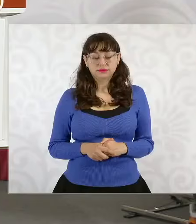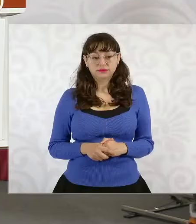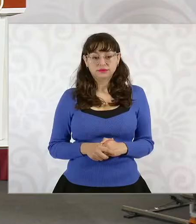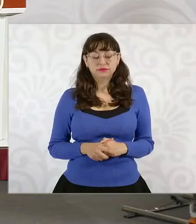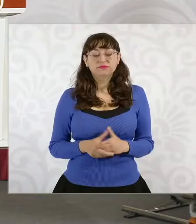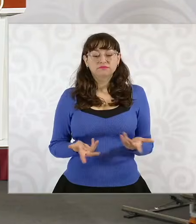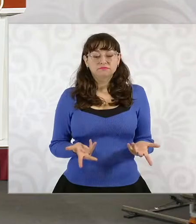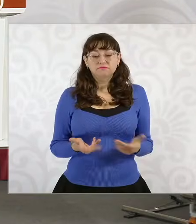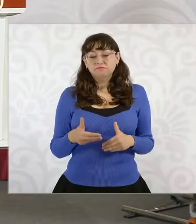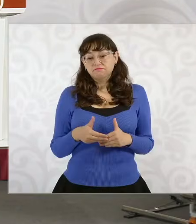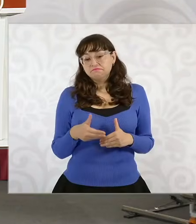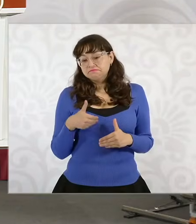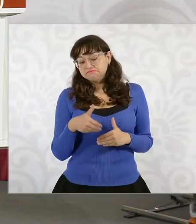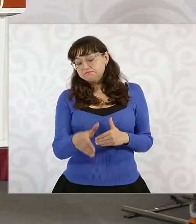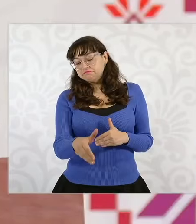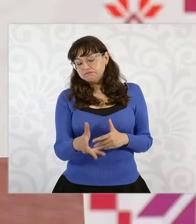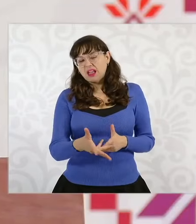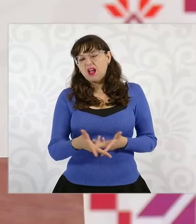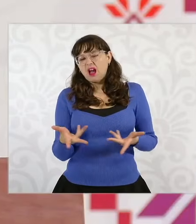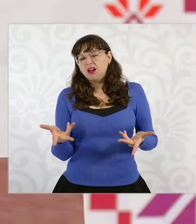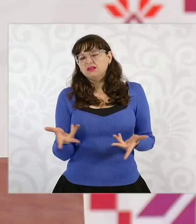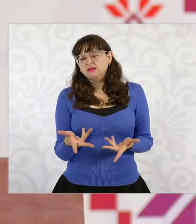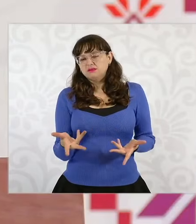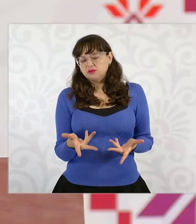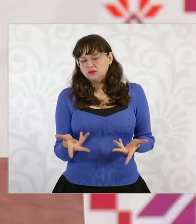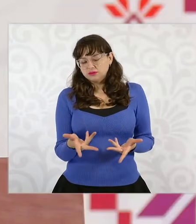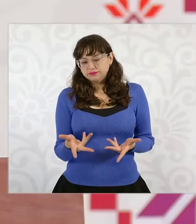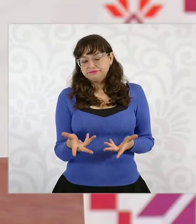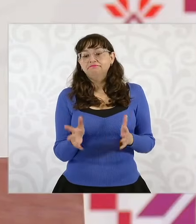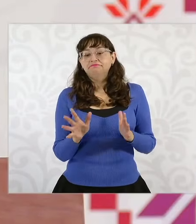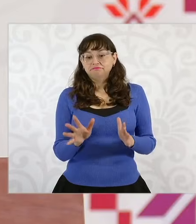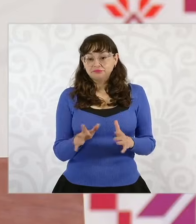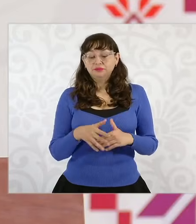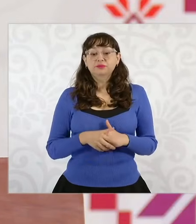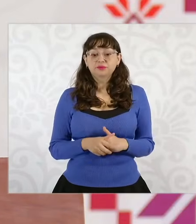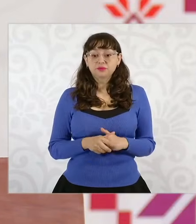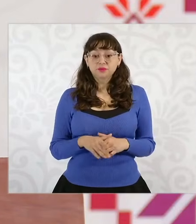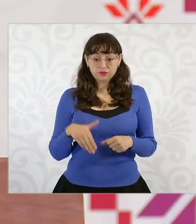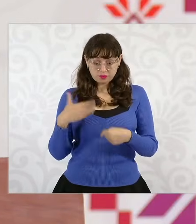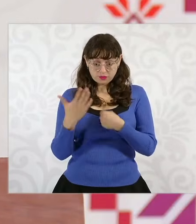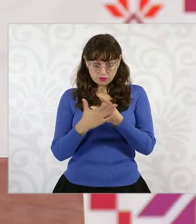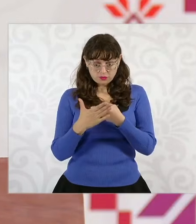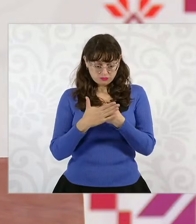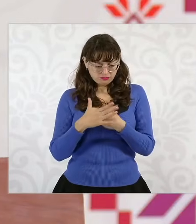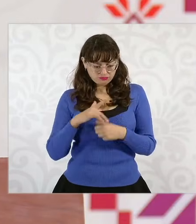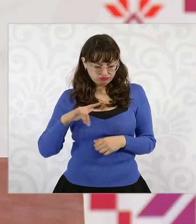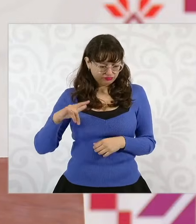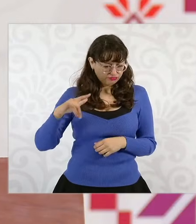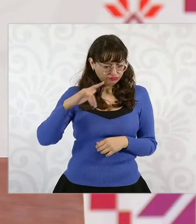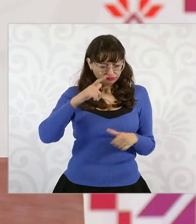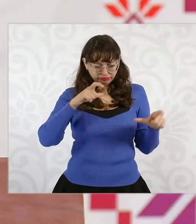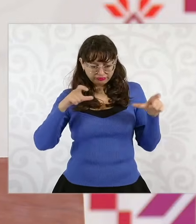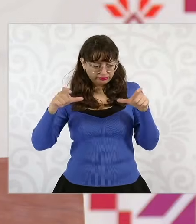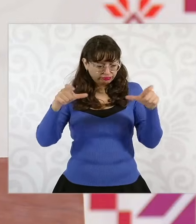A futuro se plantea realizar un estudio de vuelo líderar, así como un escaneo en 3D y el